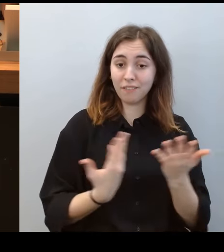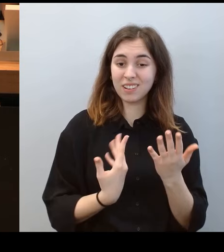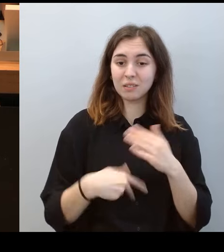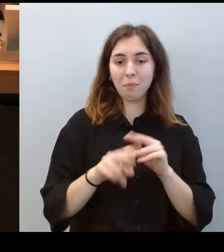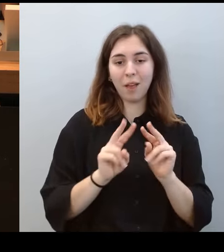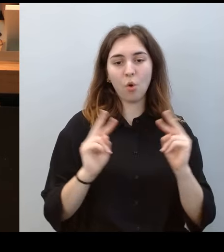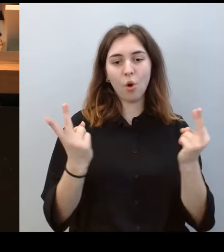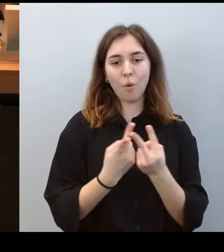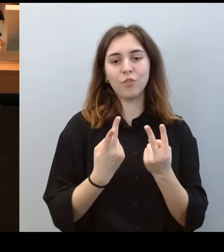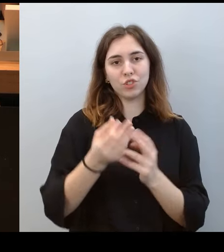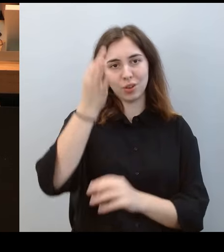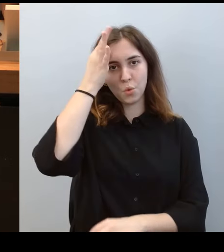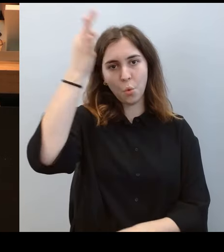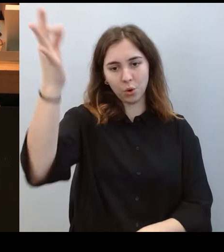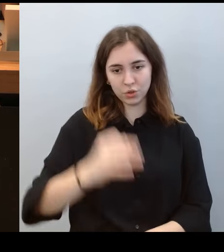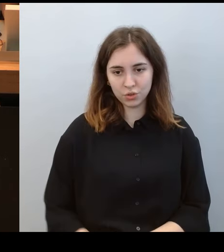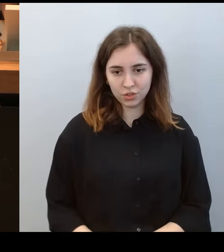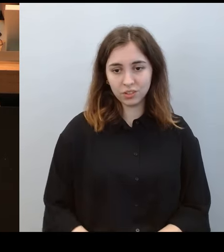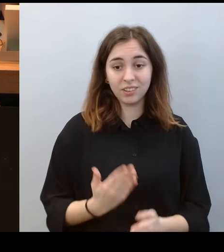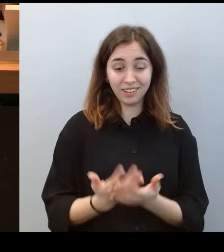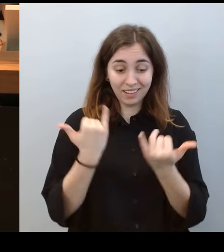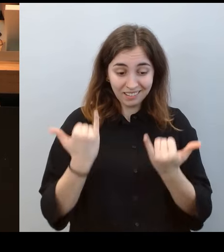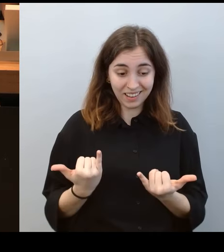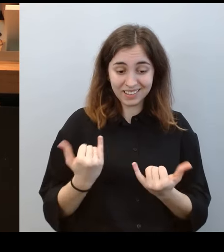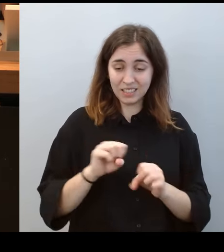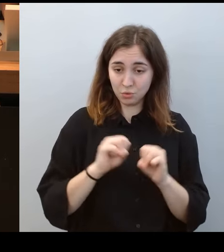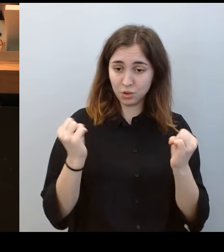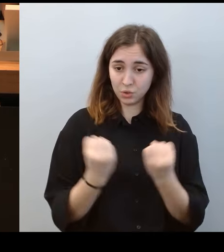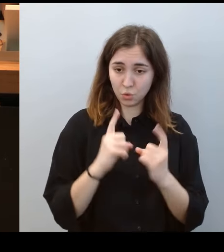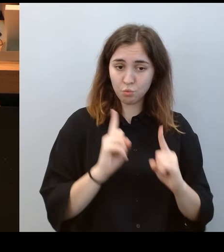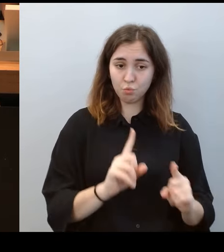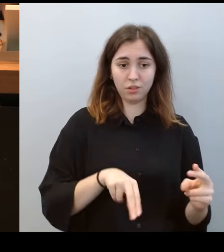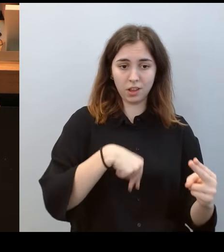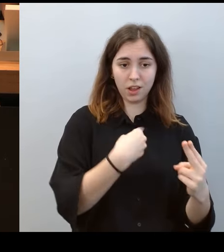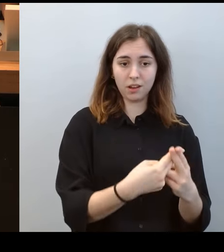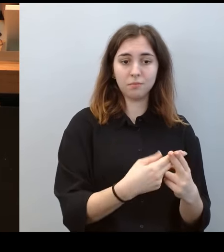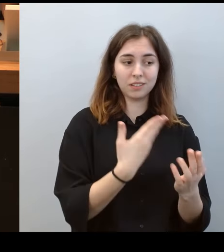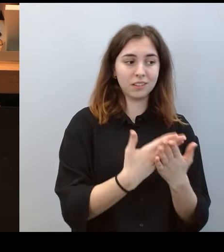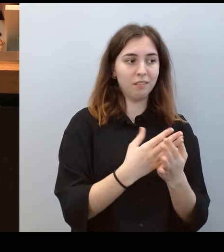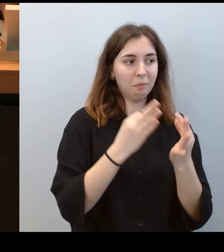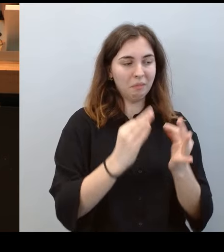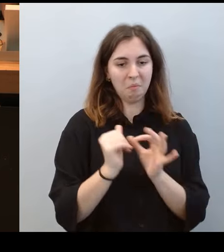auf aktuelle Gegebenheiten reagiert und unnötige Belastungen für Bürger und Wirtschaft vermeidet.